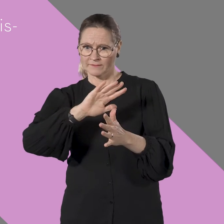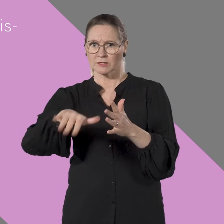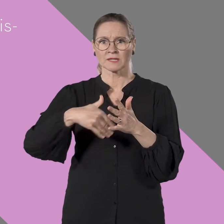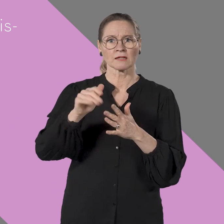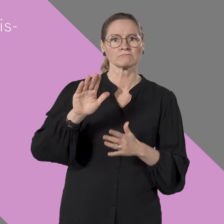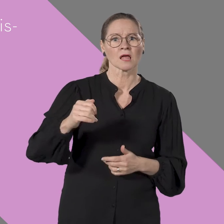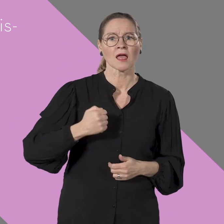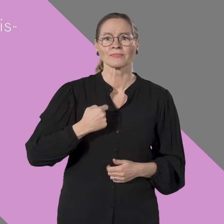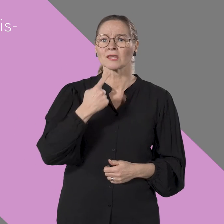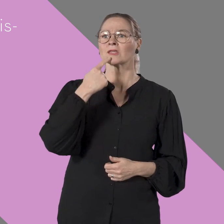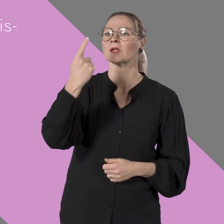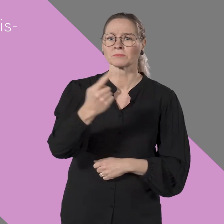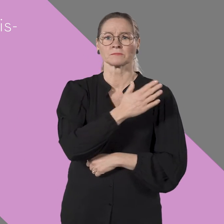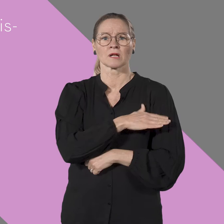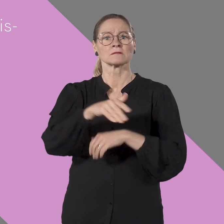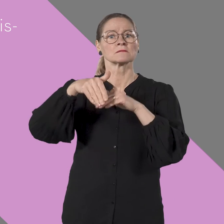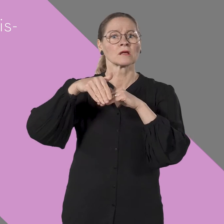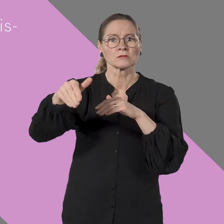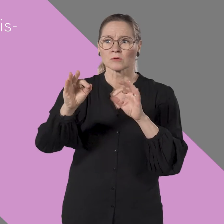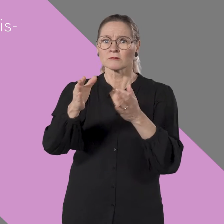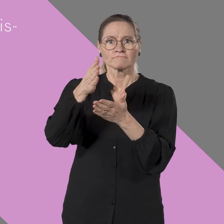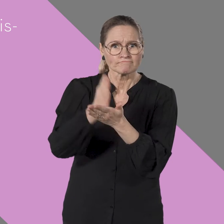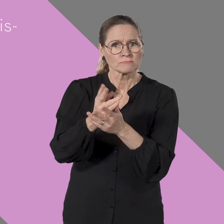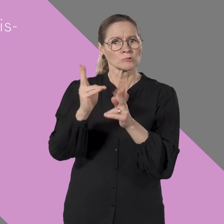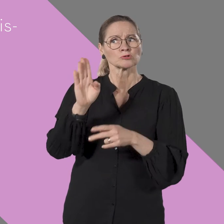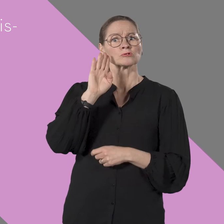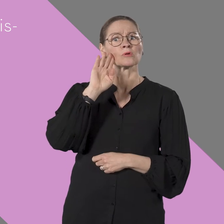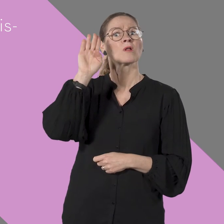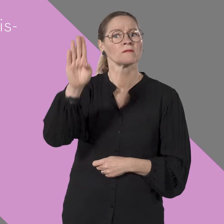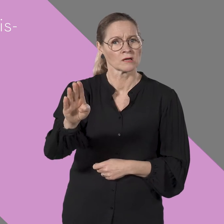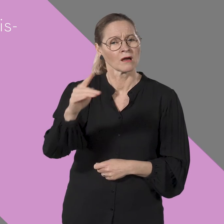viittomakielisen hätäilmoituspalvelun jatkuvuuden myös tulevaisuudessa,